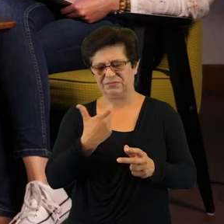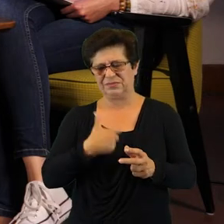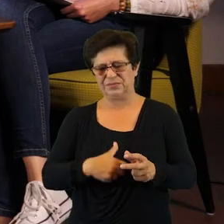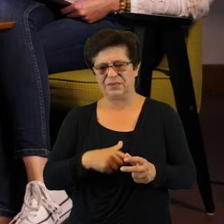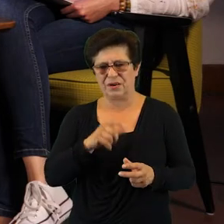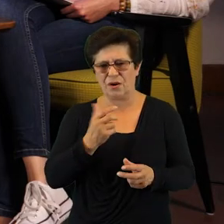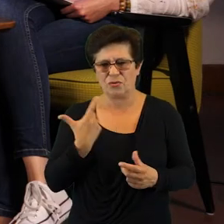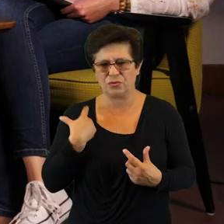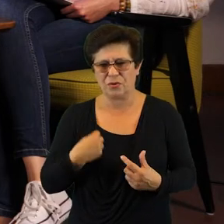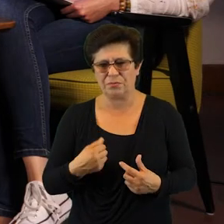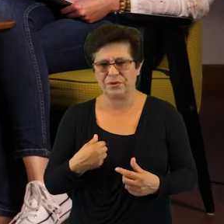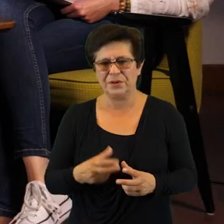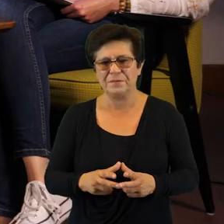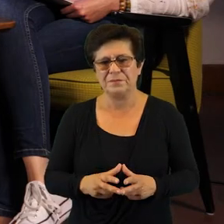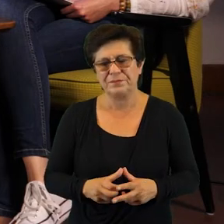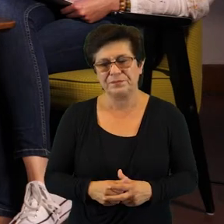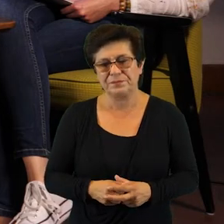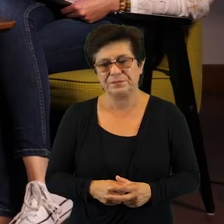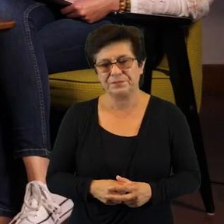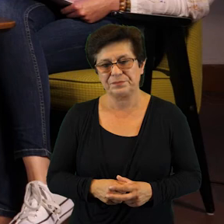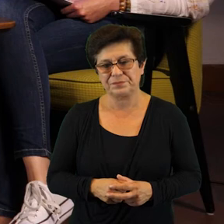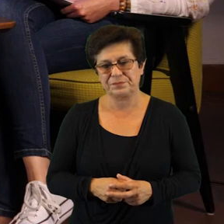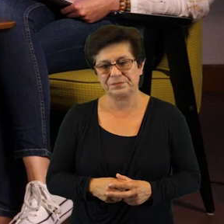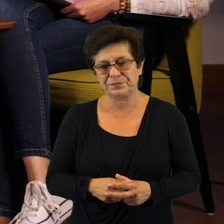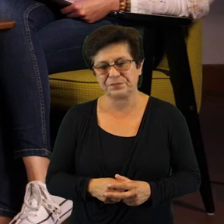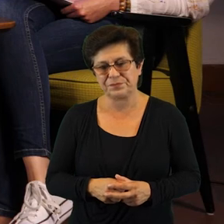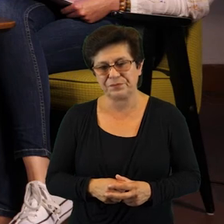jako jednego z tych, którzy zaatakowali Słonimskiego.